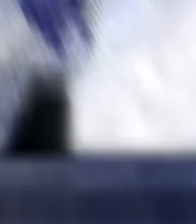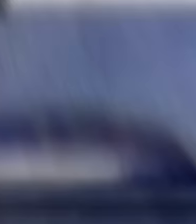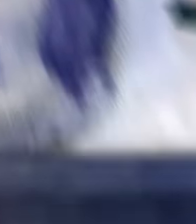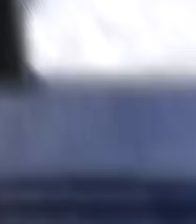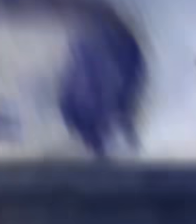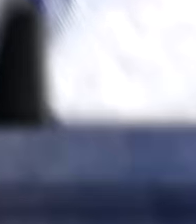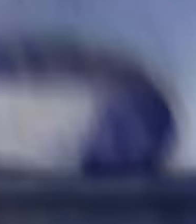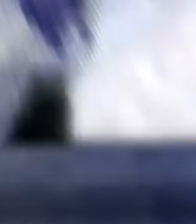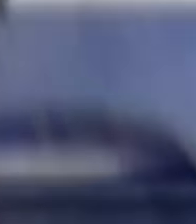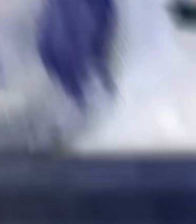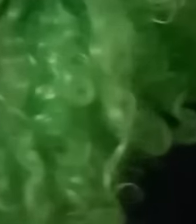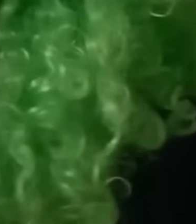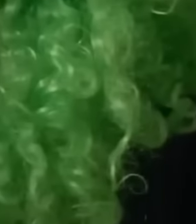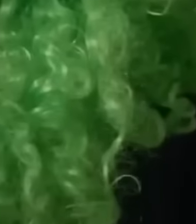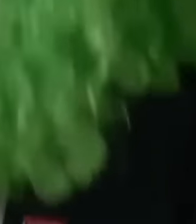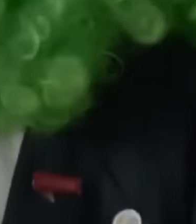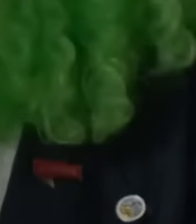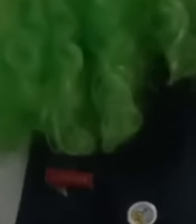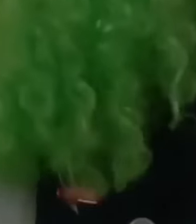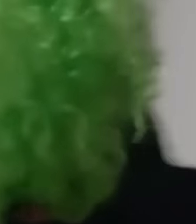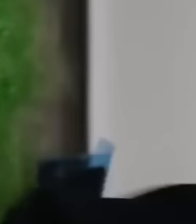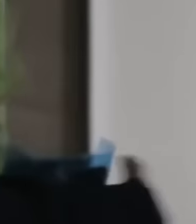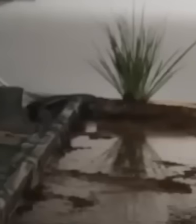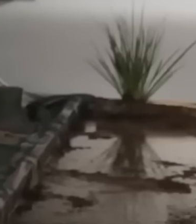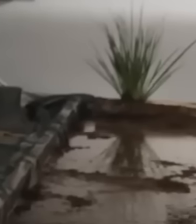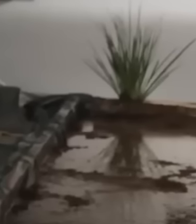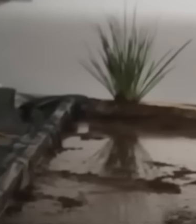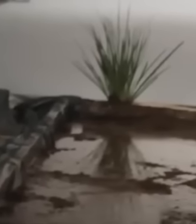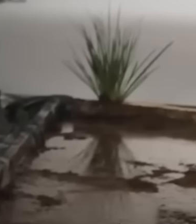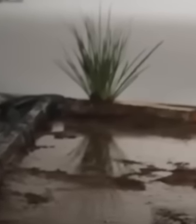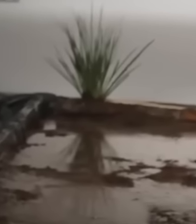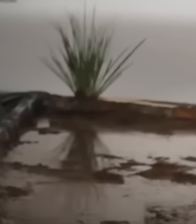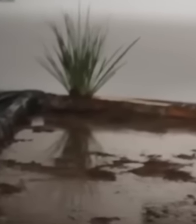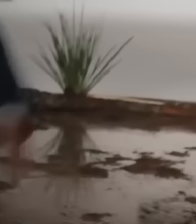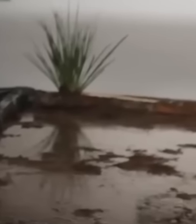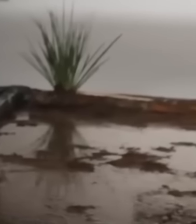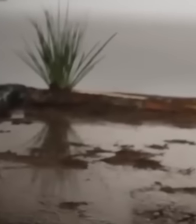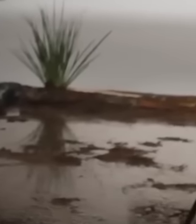de ciertas televisoras ha sido lanzar ataques diarios para dañar la imagen del gobierno de la